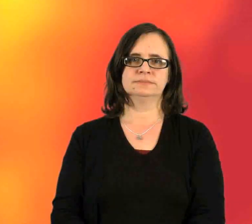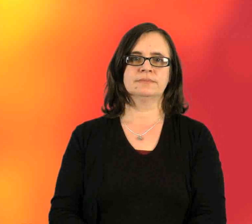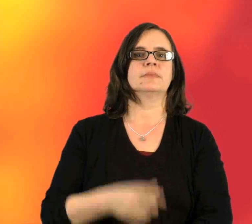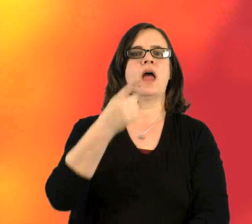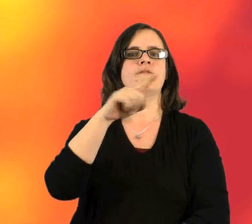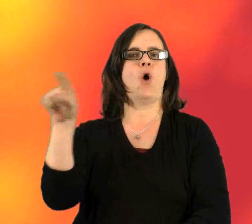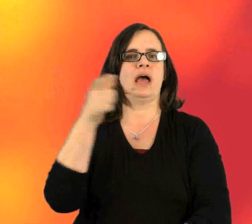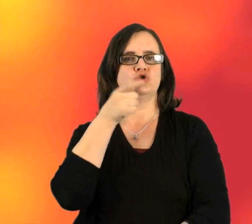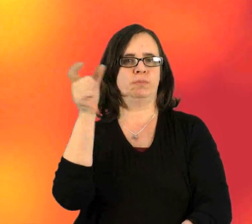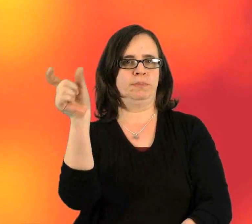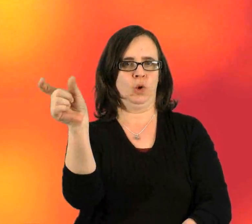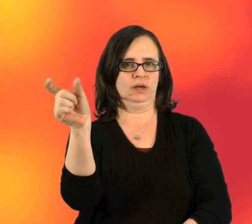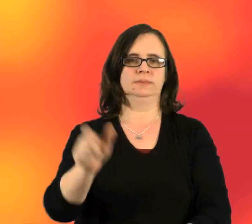Wochenspruch